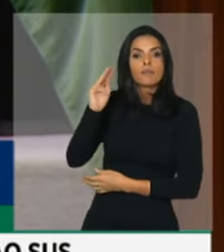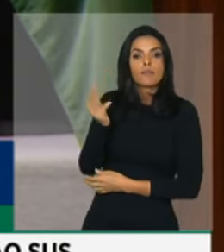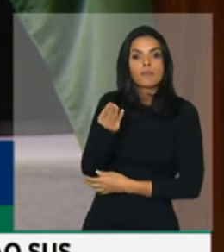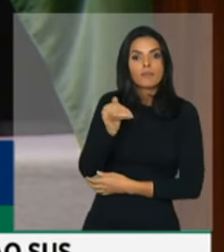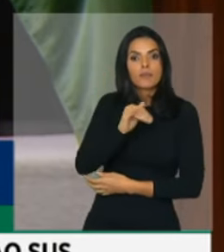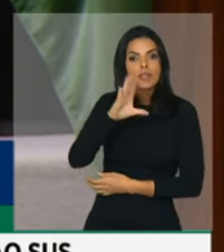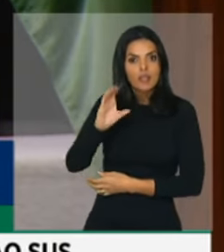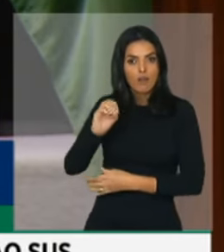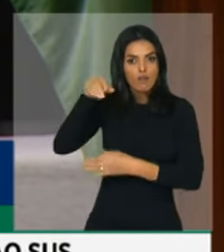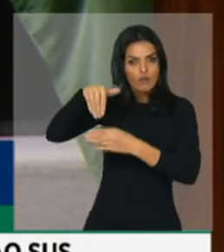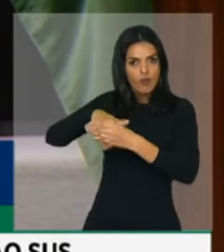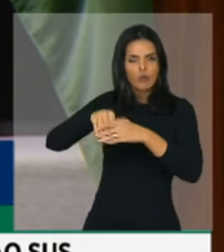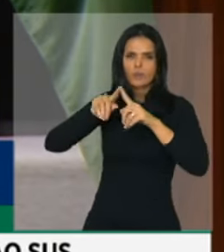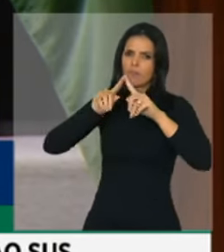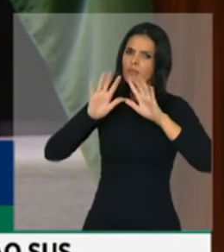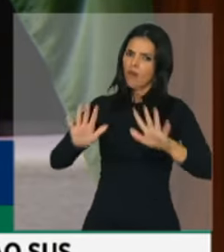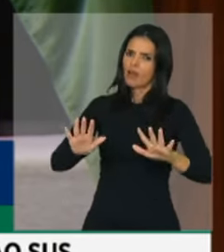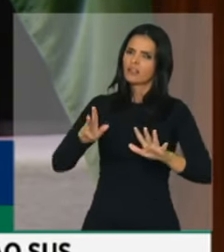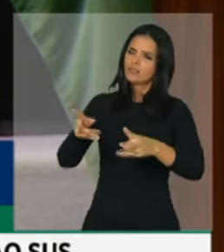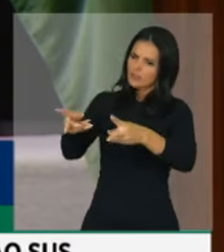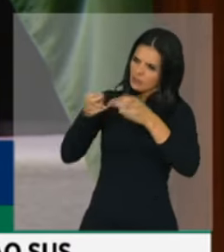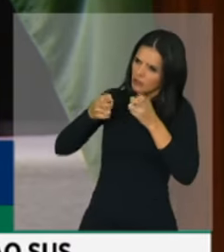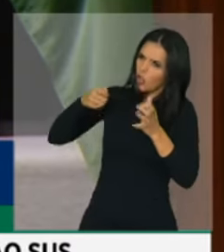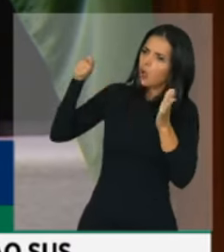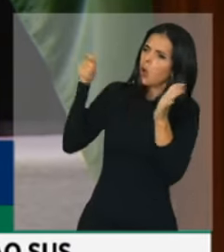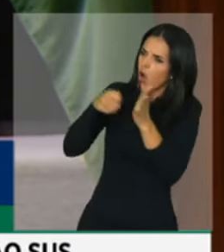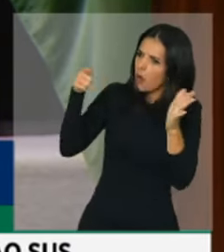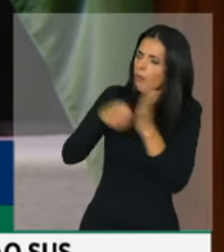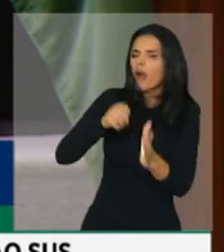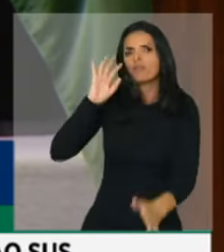DE COBRAR RESULTADOS E AÇÕES EM DEFESA DO POVO BRASILEIRO BRASILEIRO, PRINCIPALMENTE NO